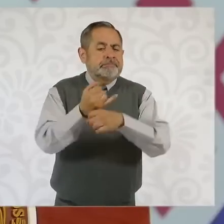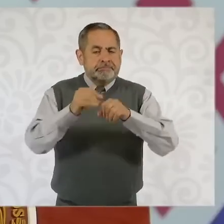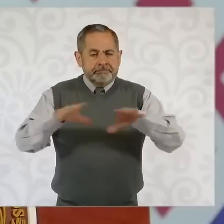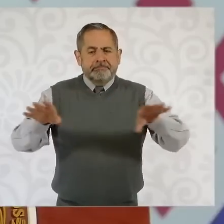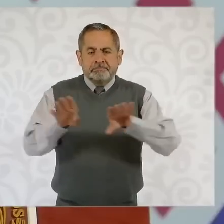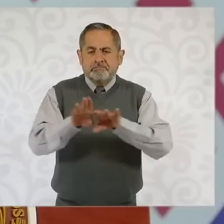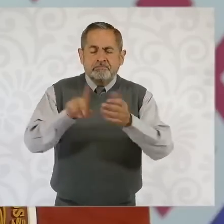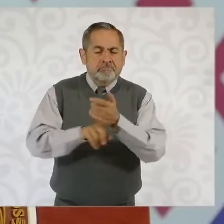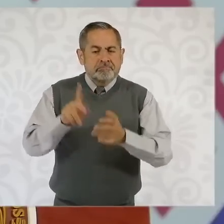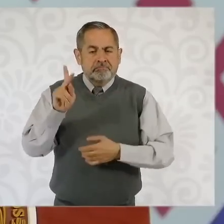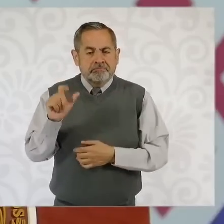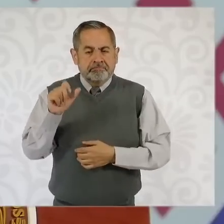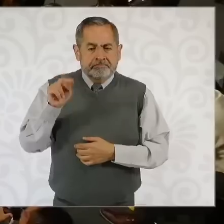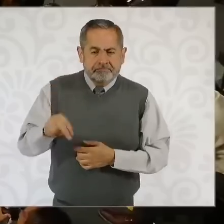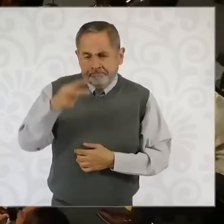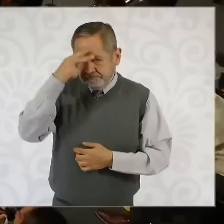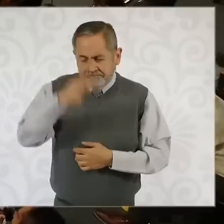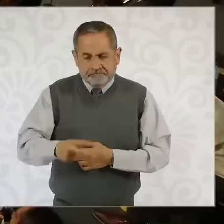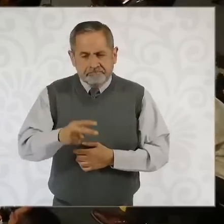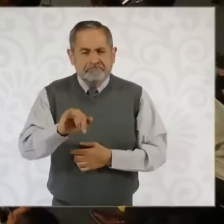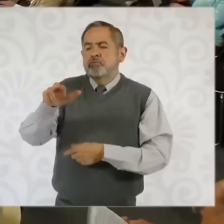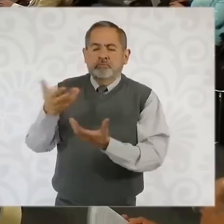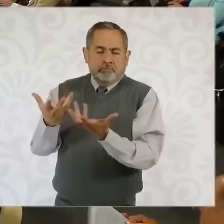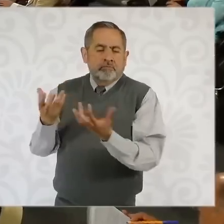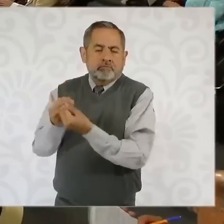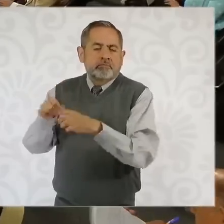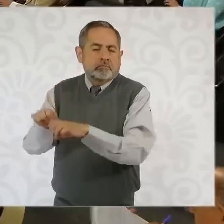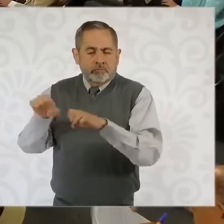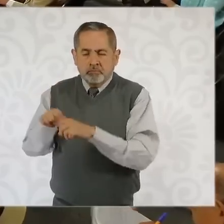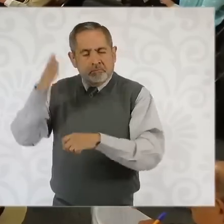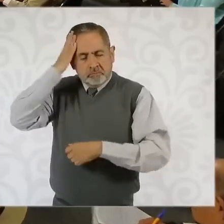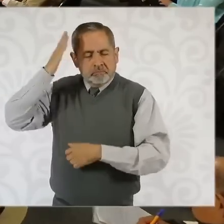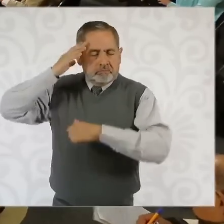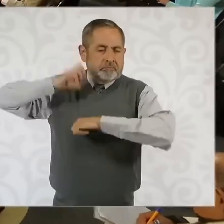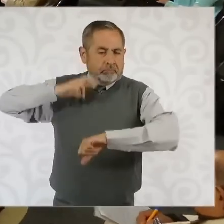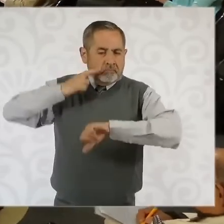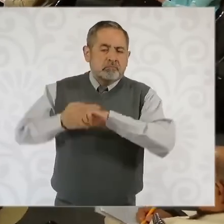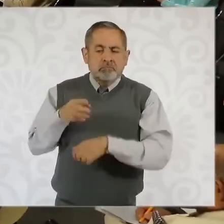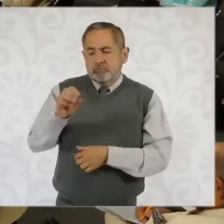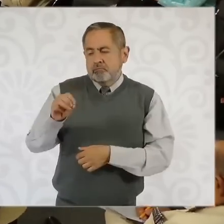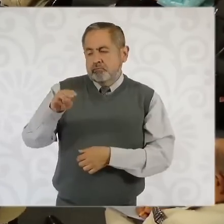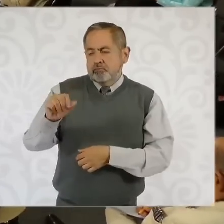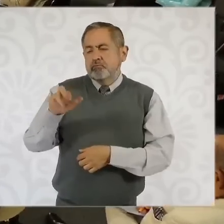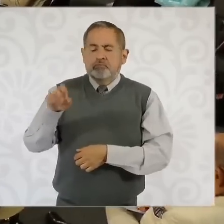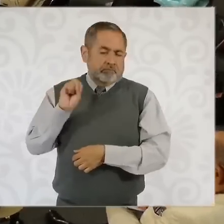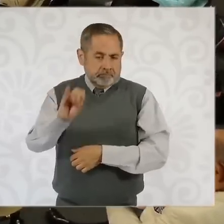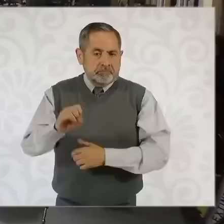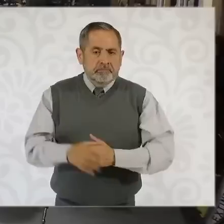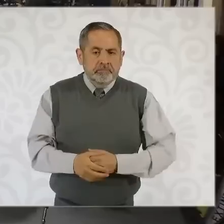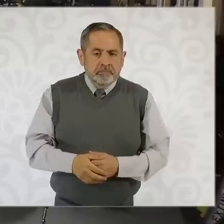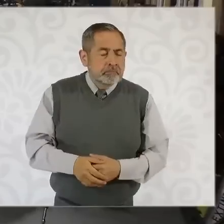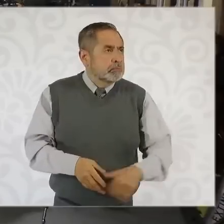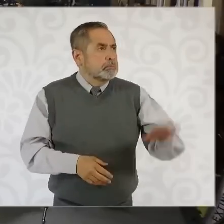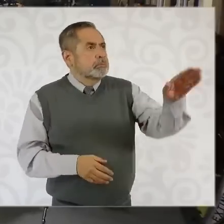plan México gracias presid Okay y Bueno estamos a 14 días de que se cumpla este plazo de un mes